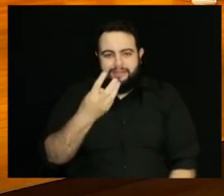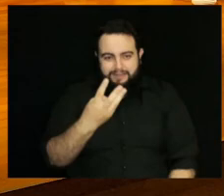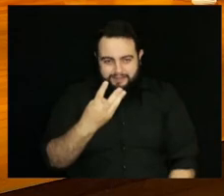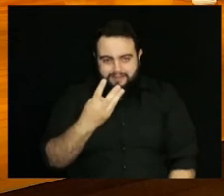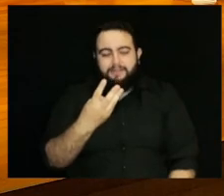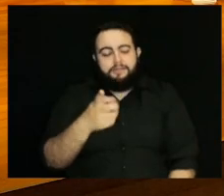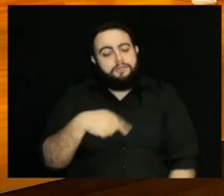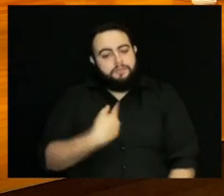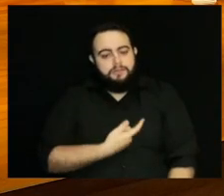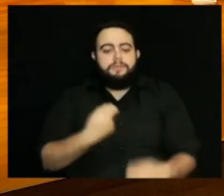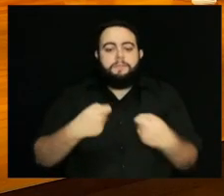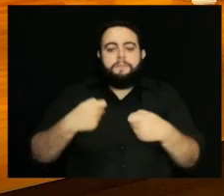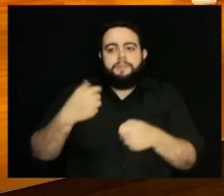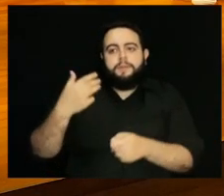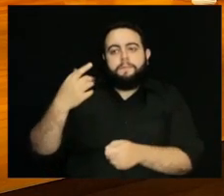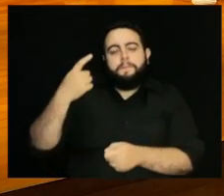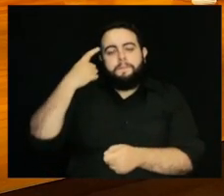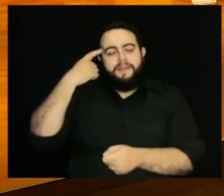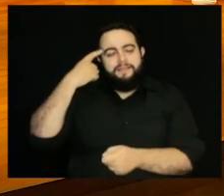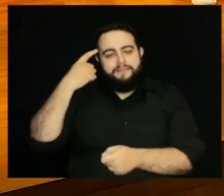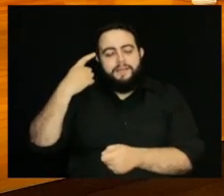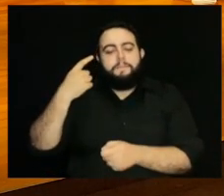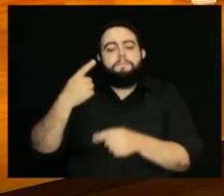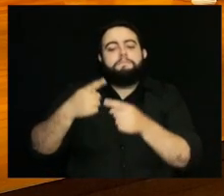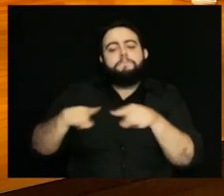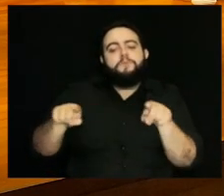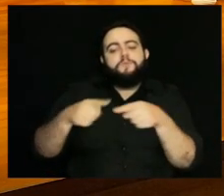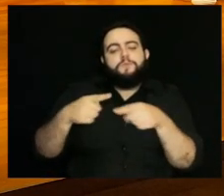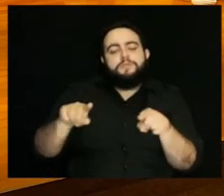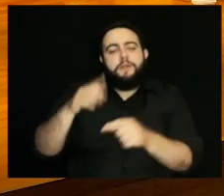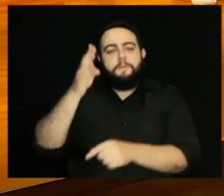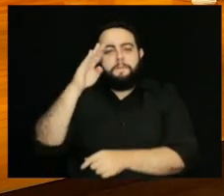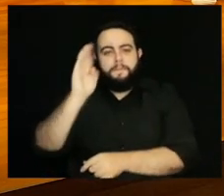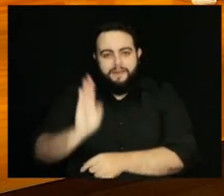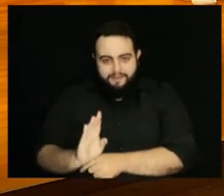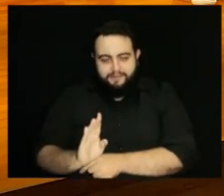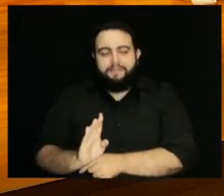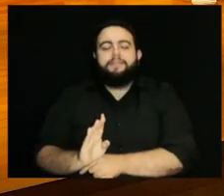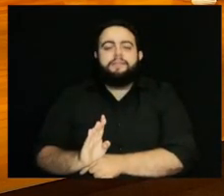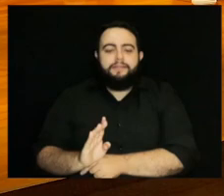que pensar na música brasileira, aí teve em 1958 começa a Bossa Nova né e começa a entrar o rock